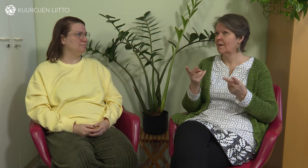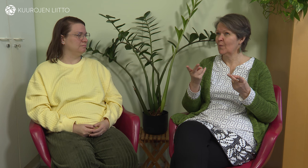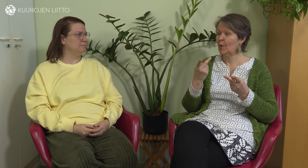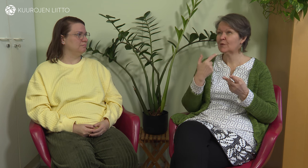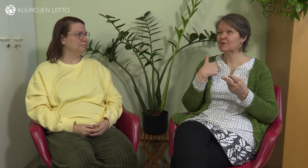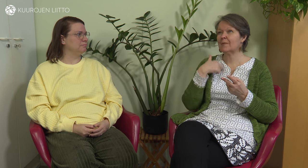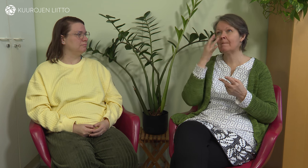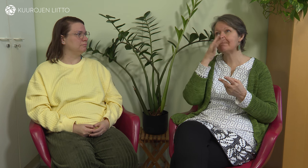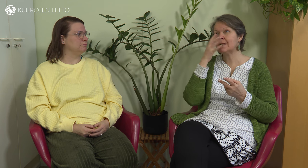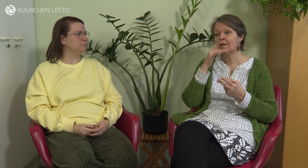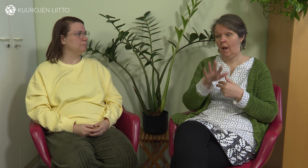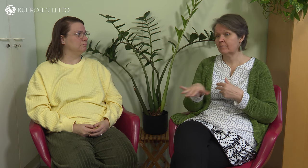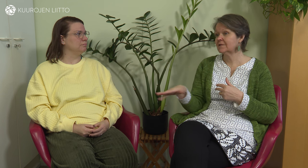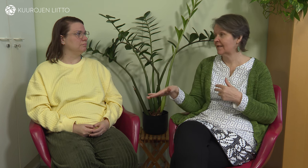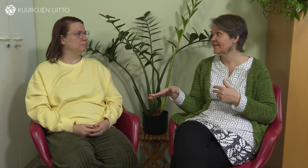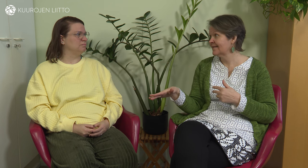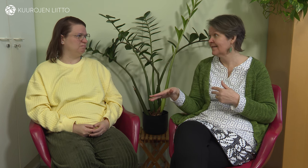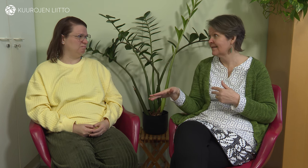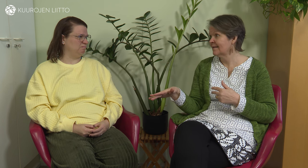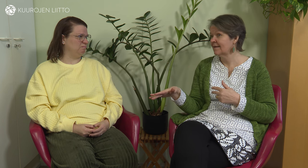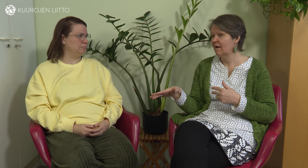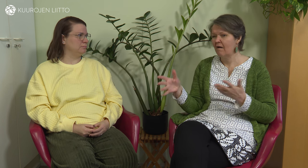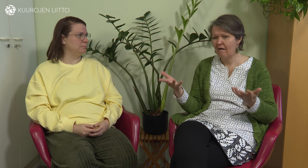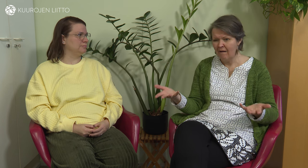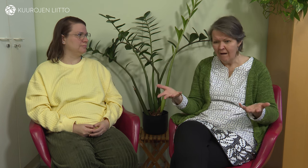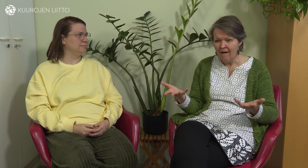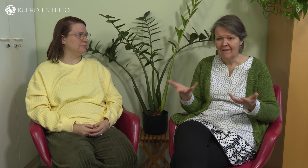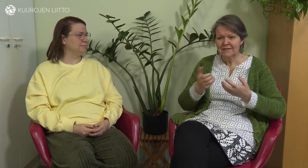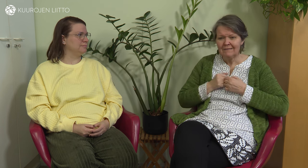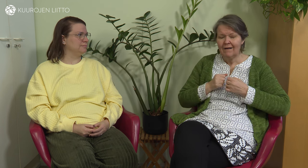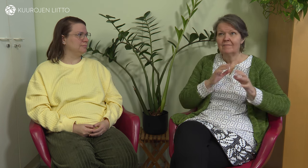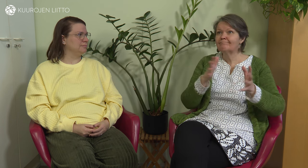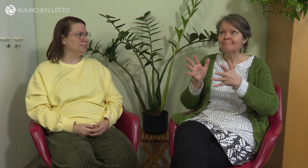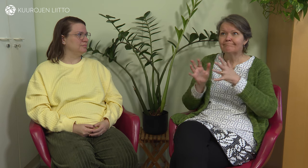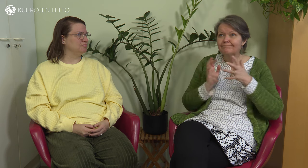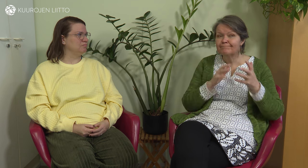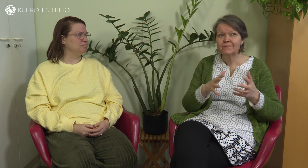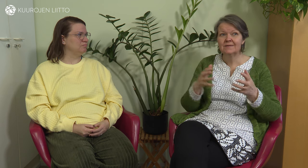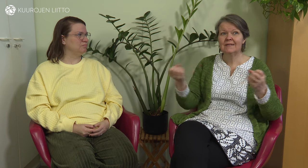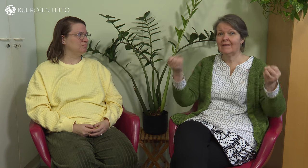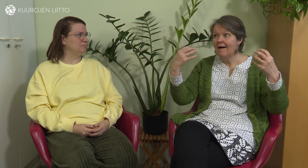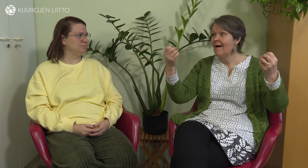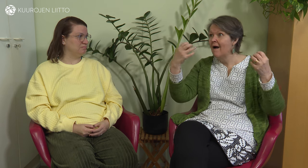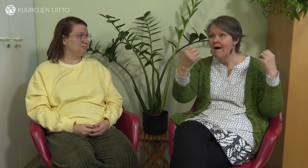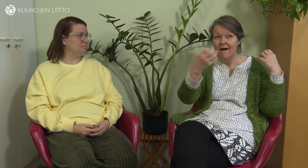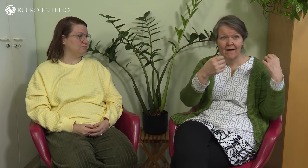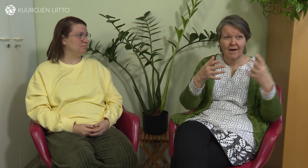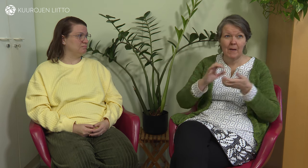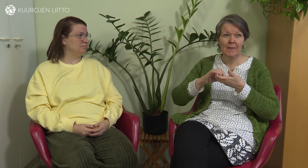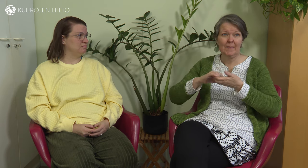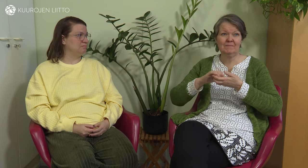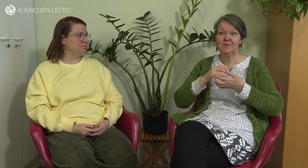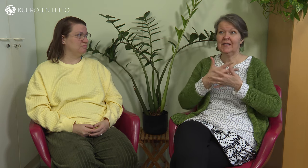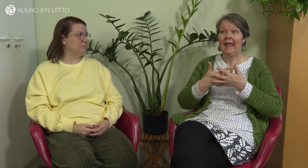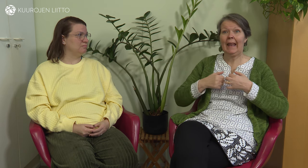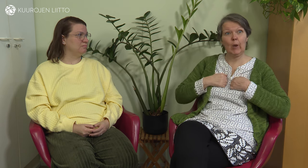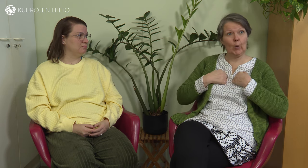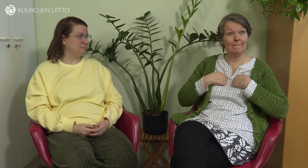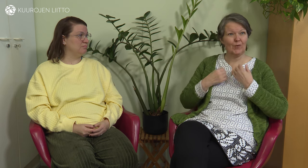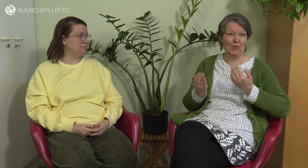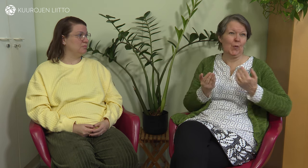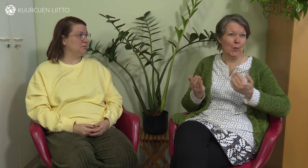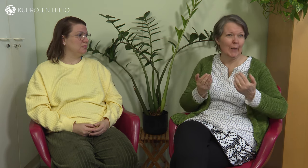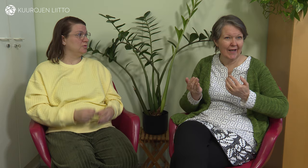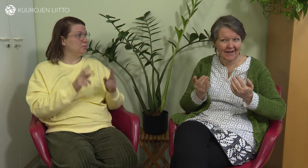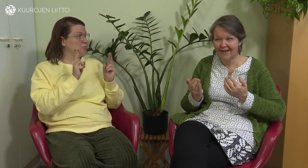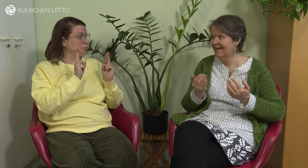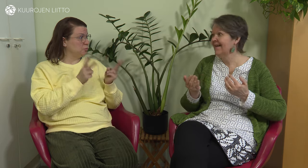Lapset saavat nyt viittomakielisen ympäristön, vähän niinkuin kielikylpymäisesti.